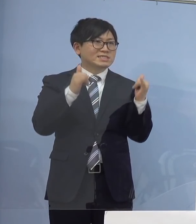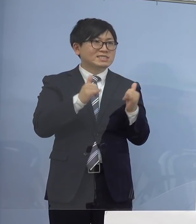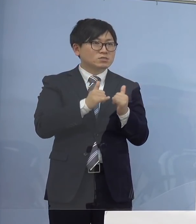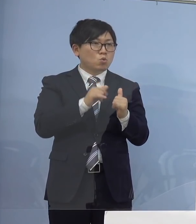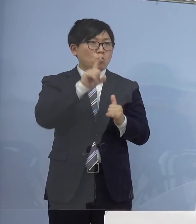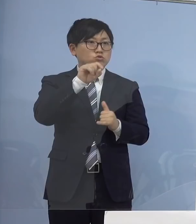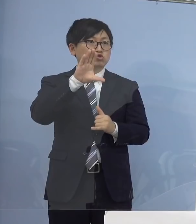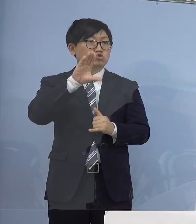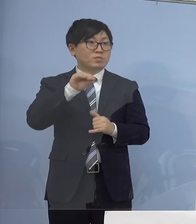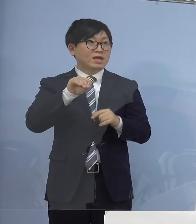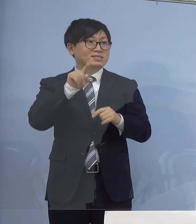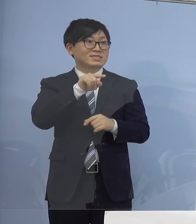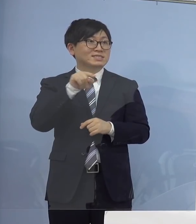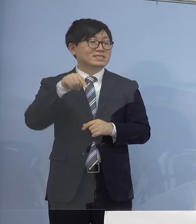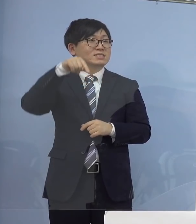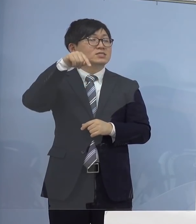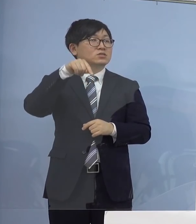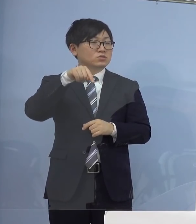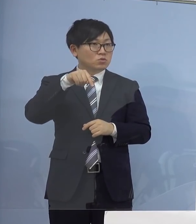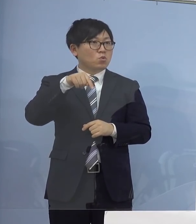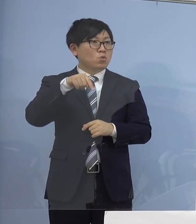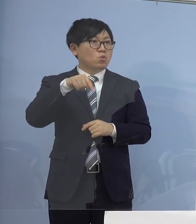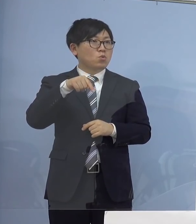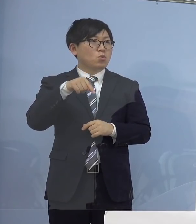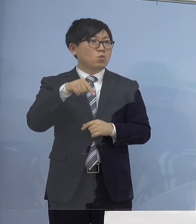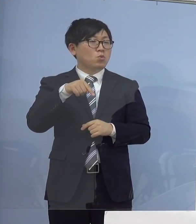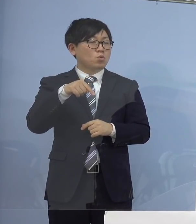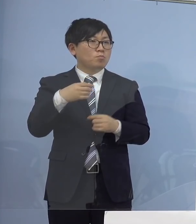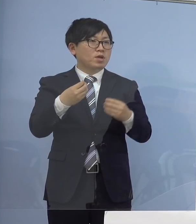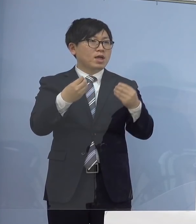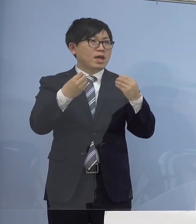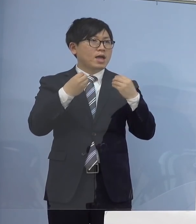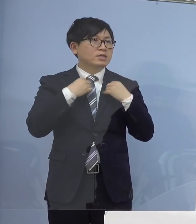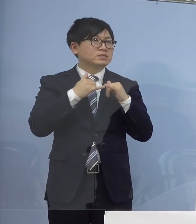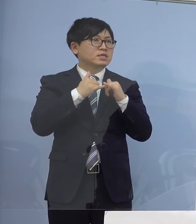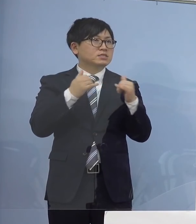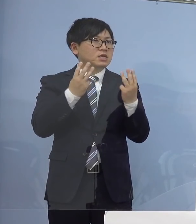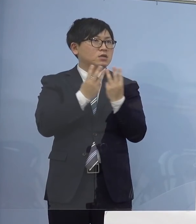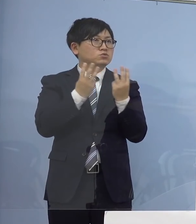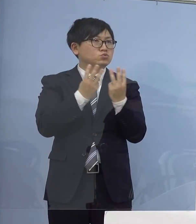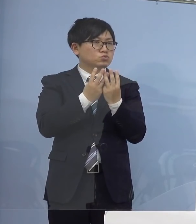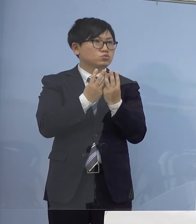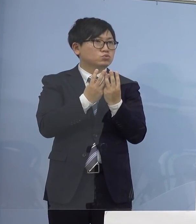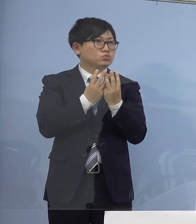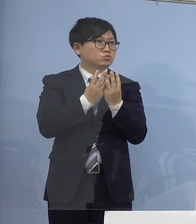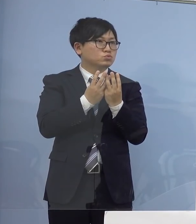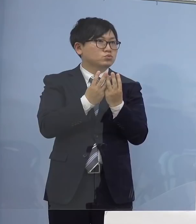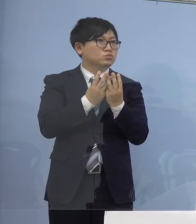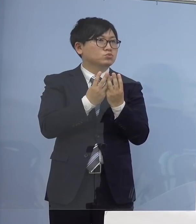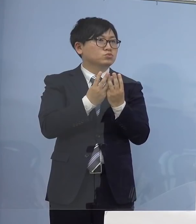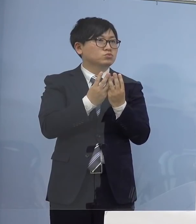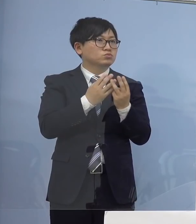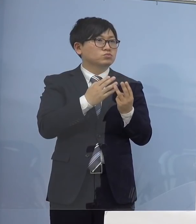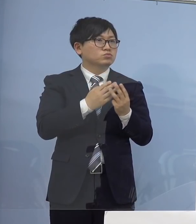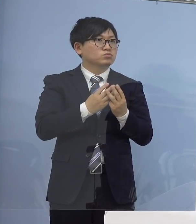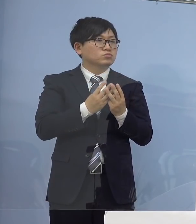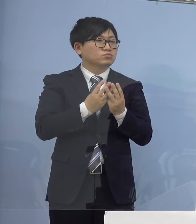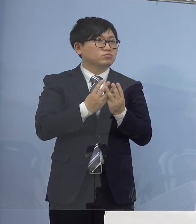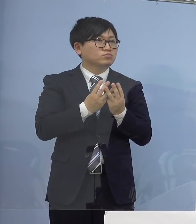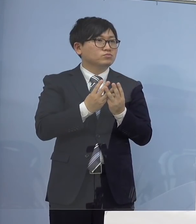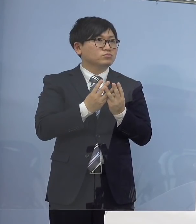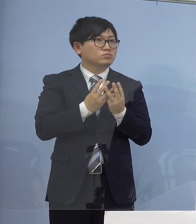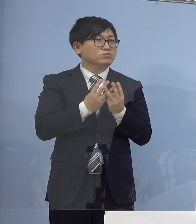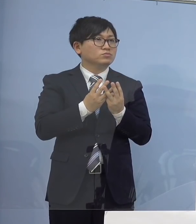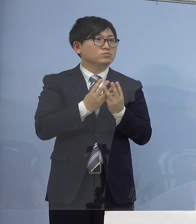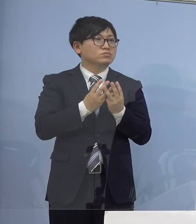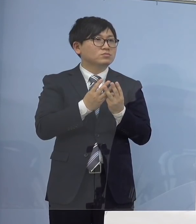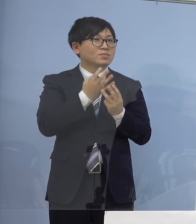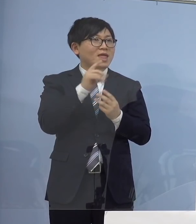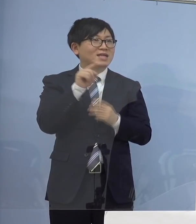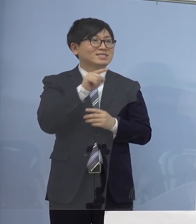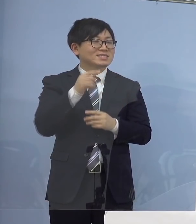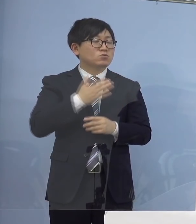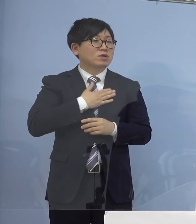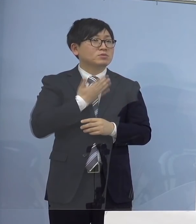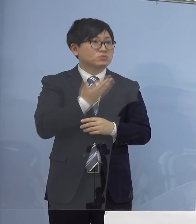新規陽性者数これは何人になりますか